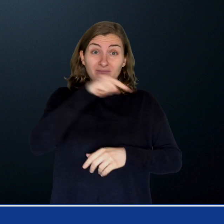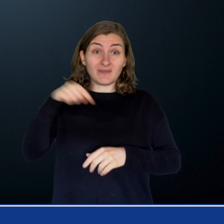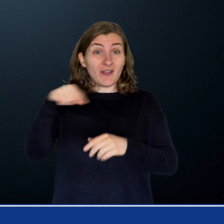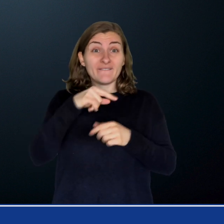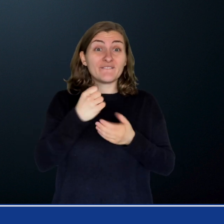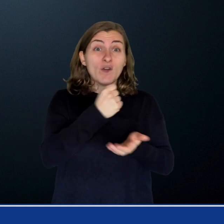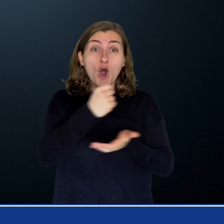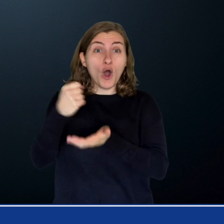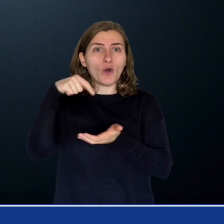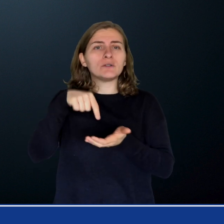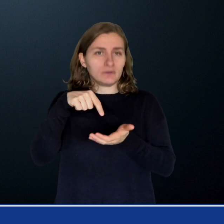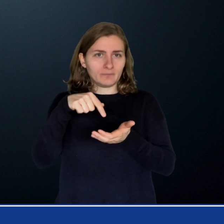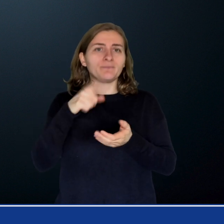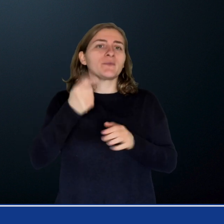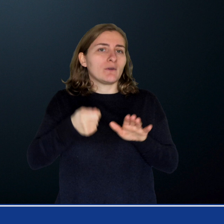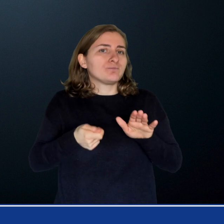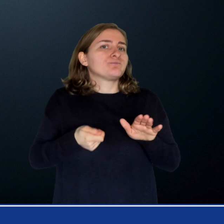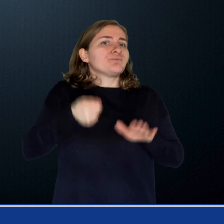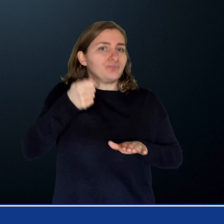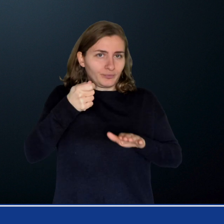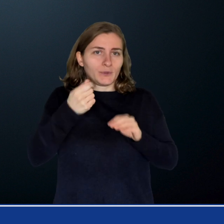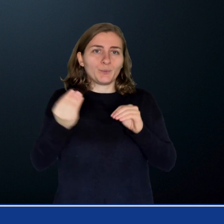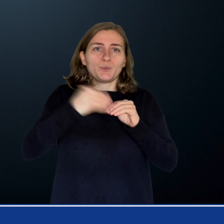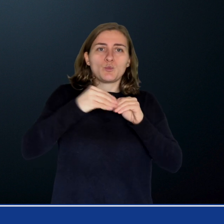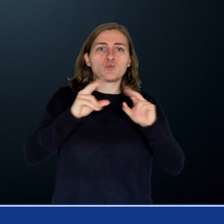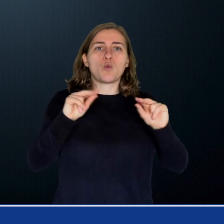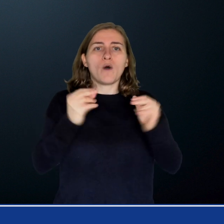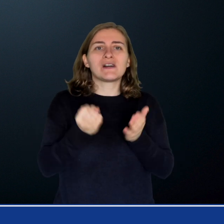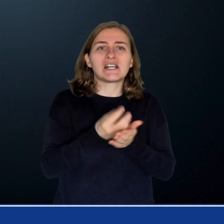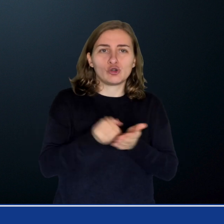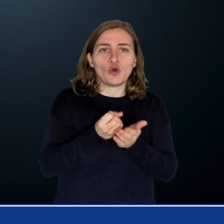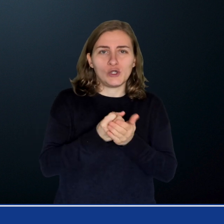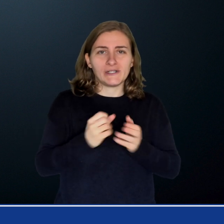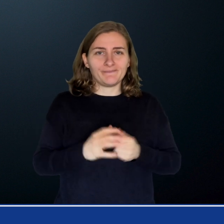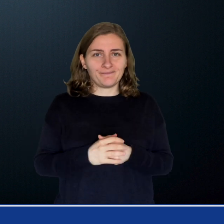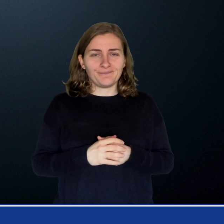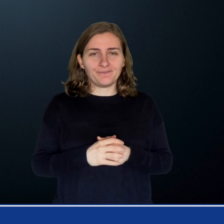vengono incrementati con l’aggiunta di risorse.